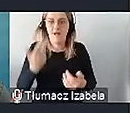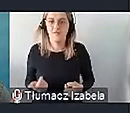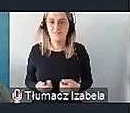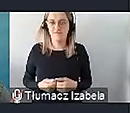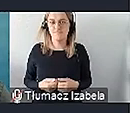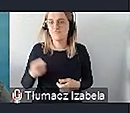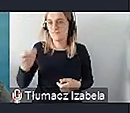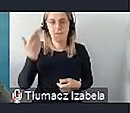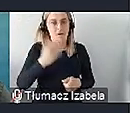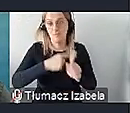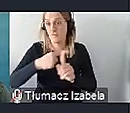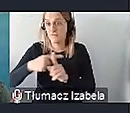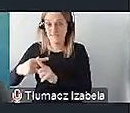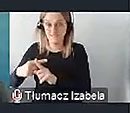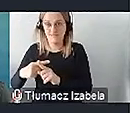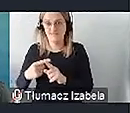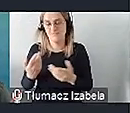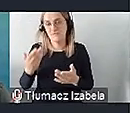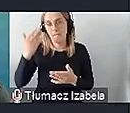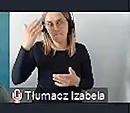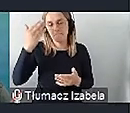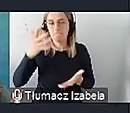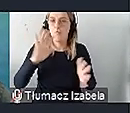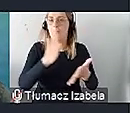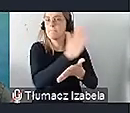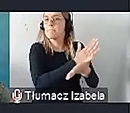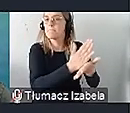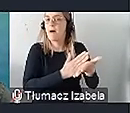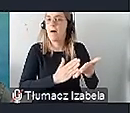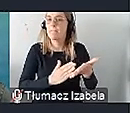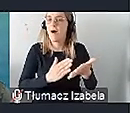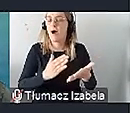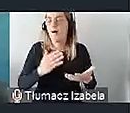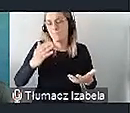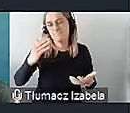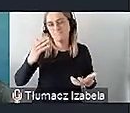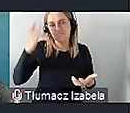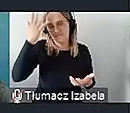To jest bardzo pozytywna mapa myśli, która tutaj nam powstała, chmura tagów.